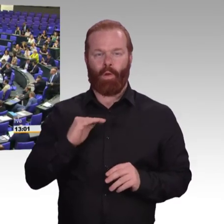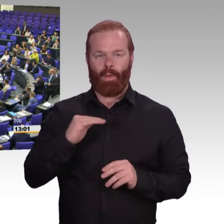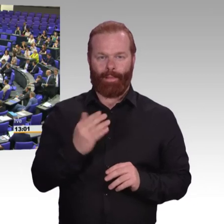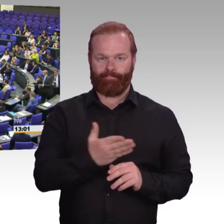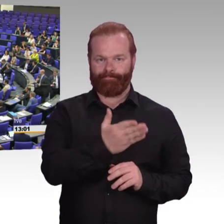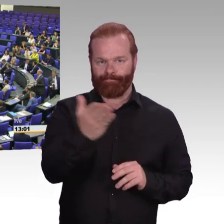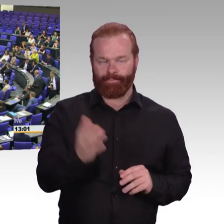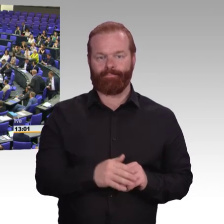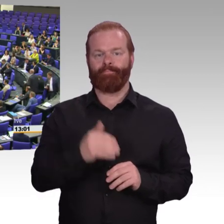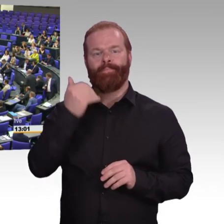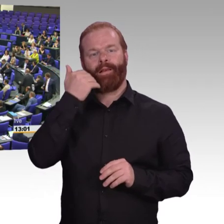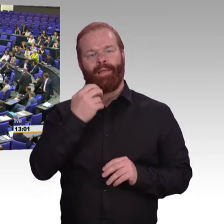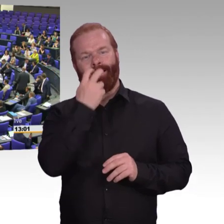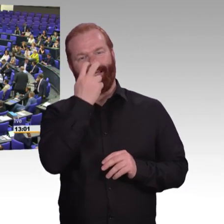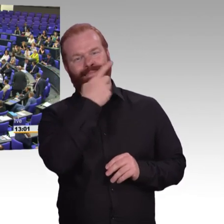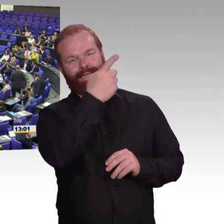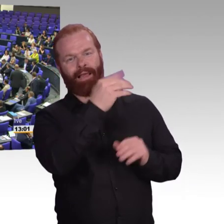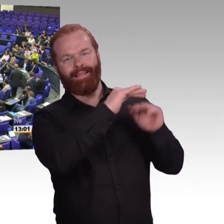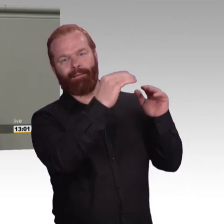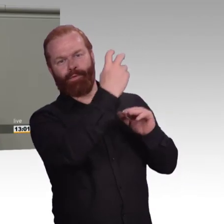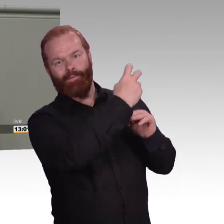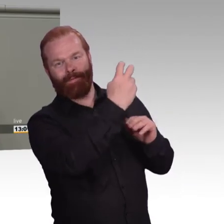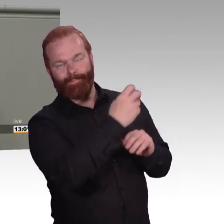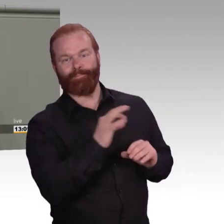Vor 30 Jahren haben sich die Vereinten Nationen